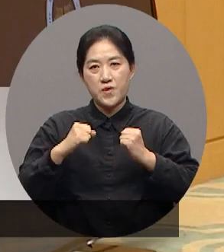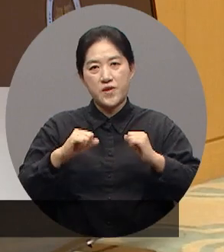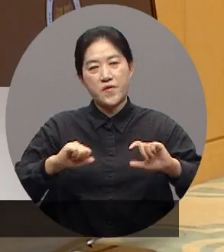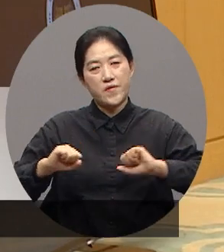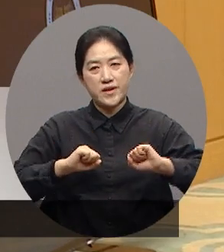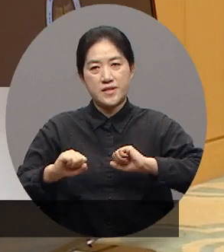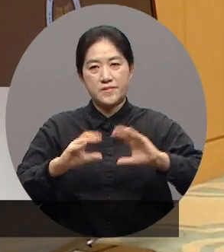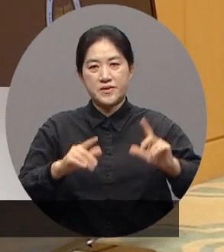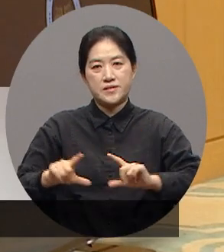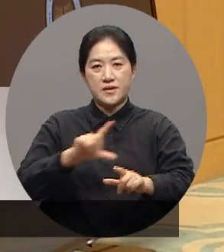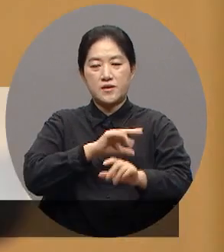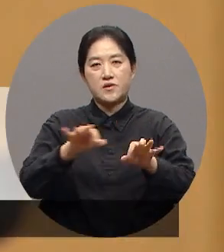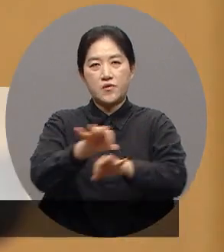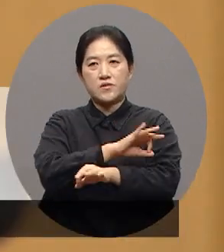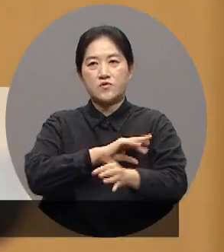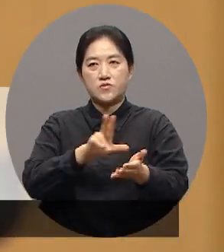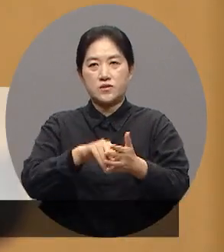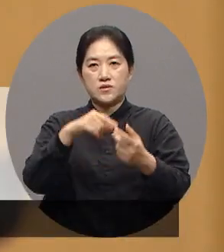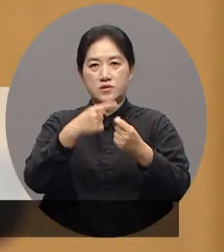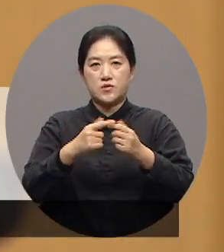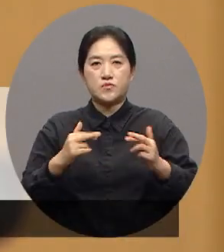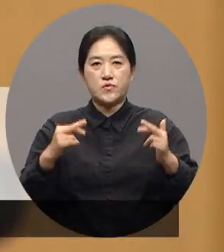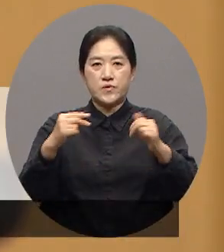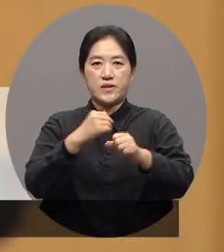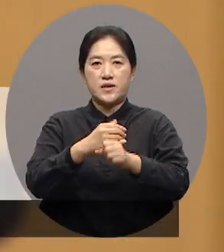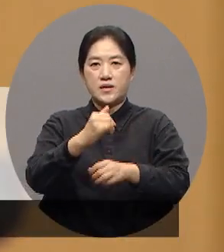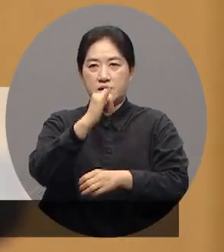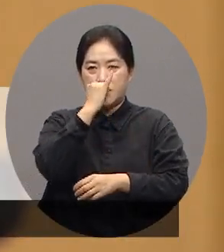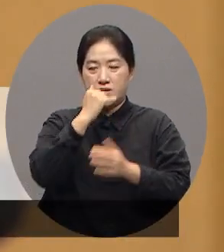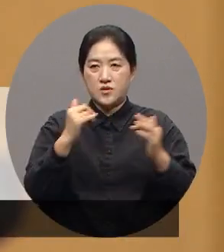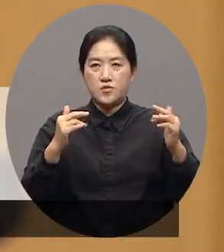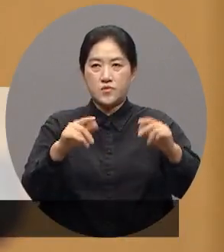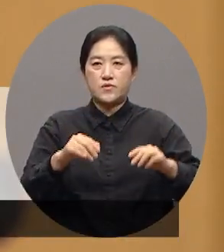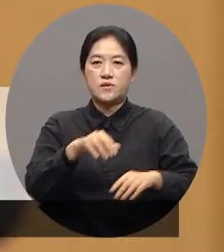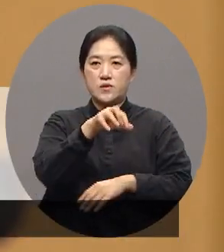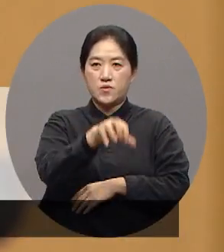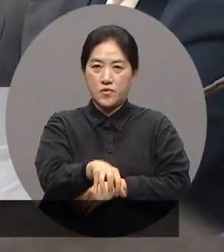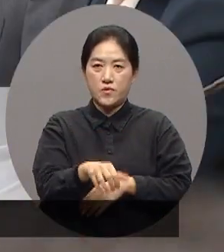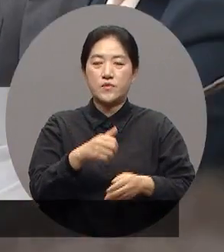이상 열리며 오늘은 활력 있는 민생 경제를주제로 첫 토론회가 열립니다.